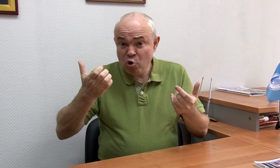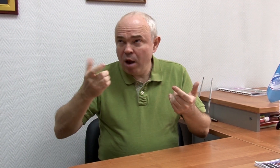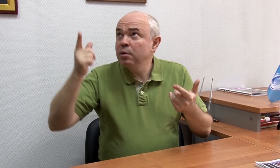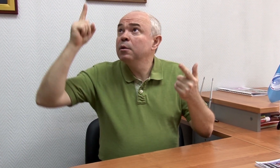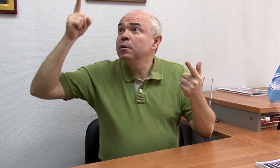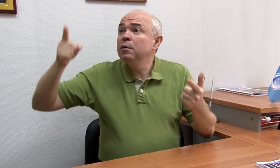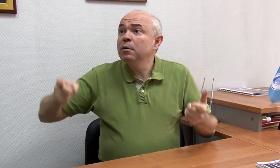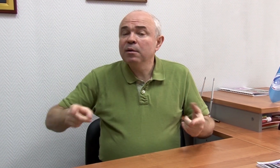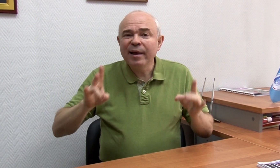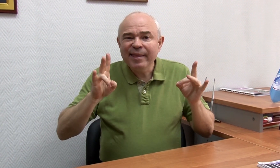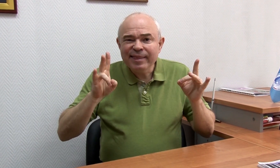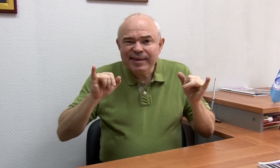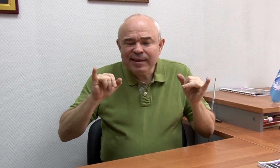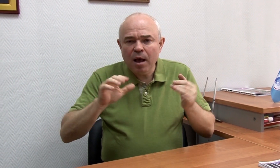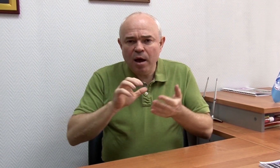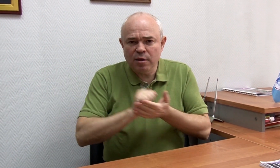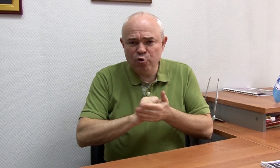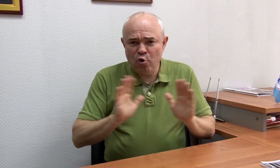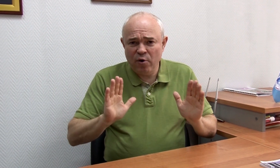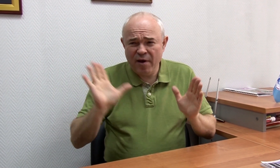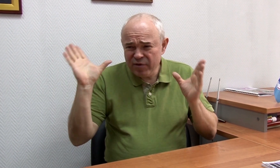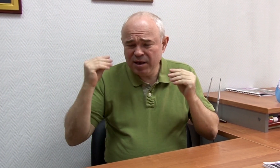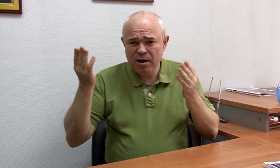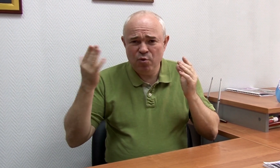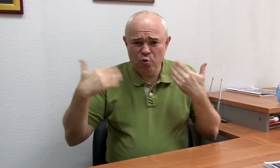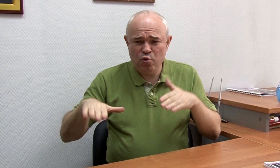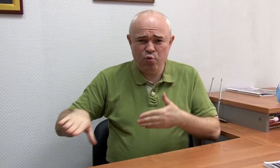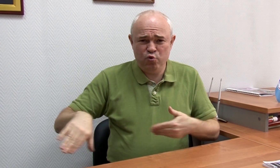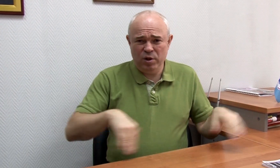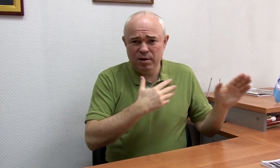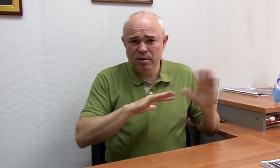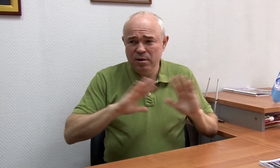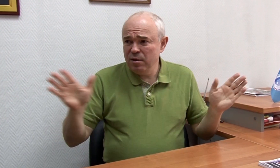Сейчас во всём здании не осталось ни одного арендатора. Все уже ушли.